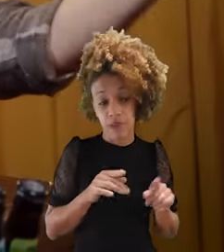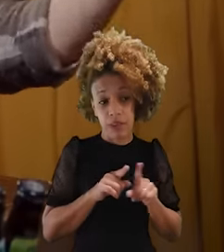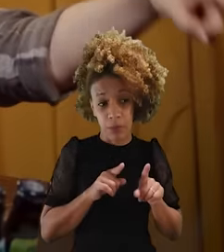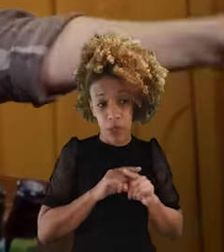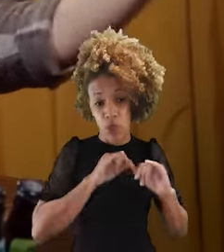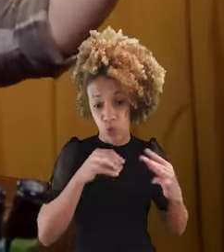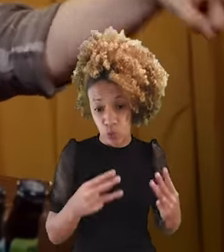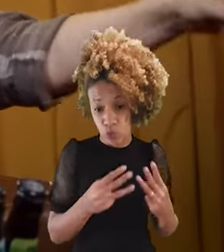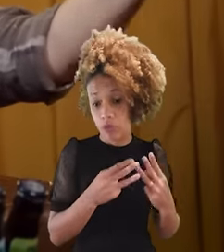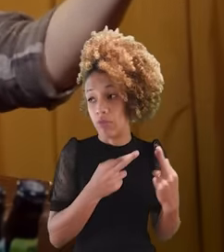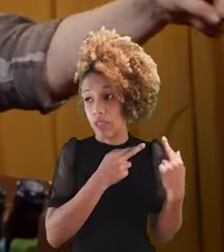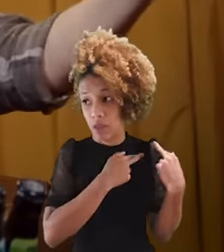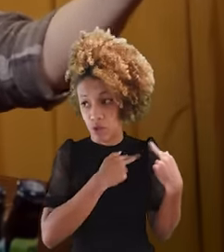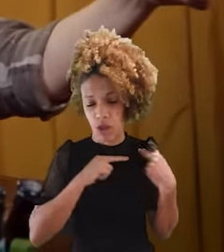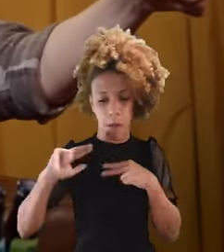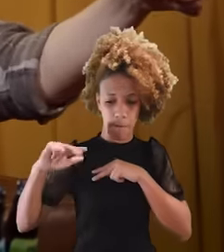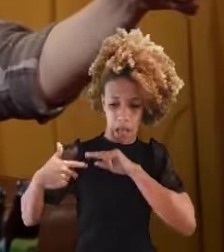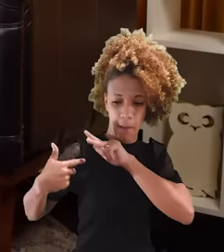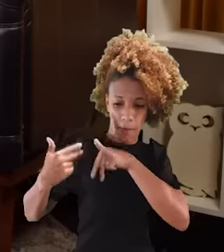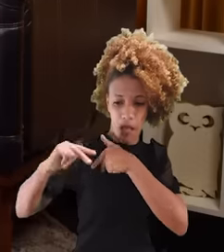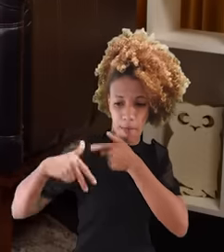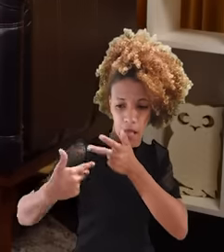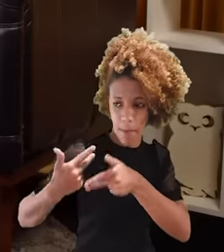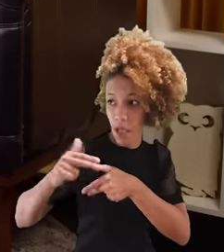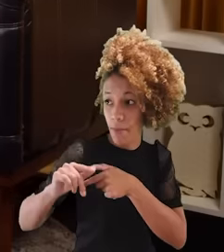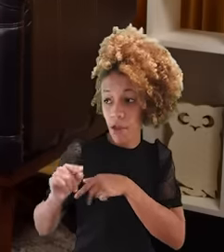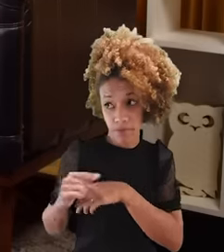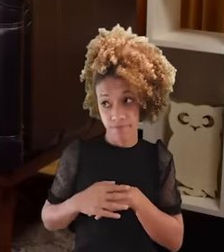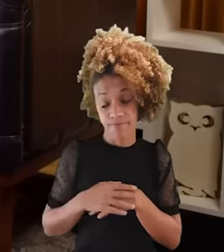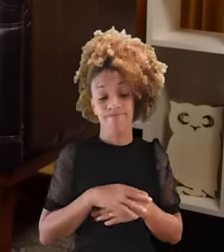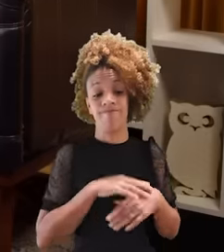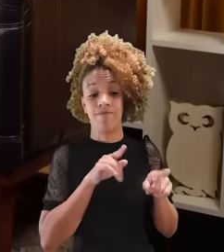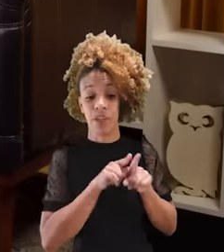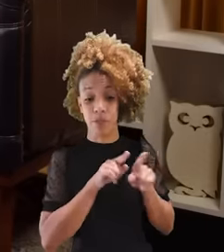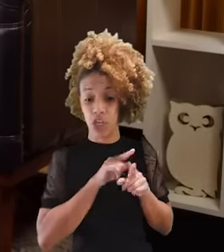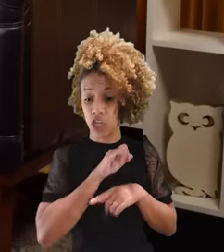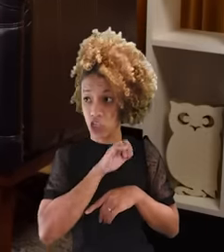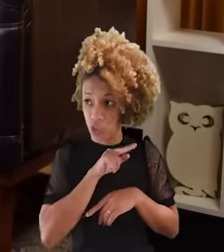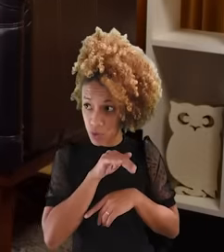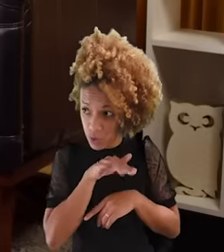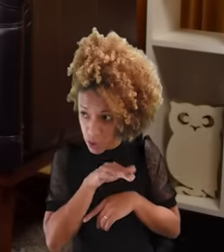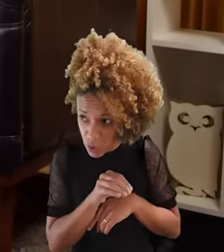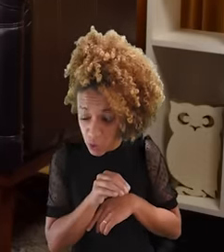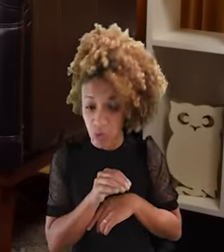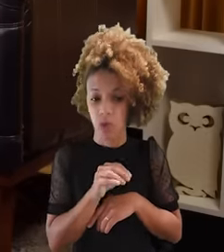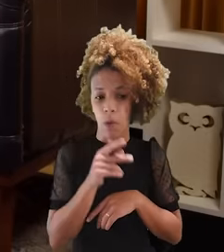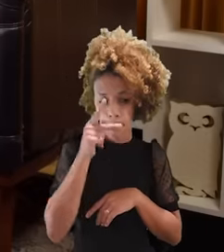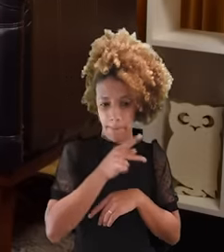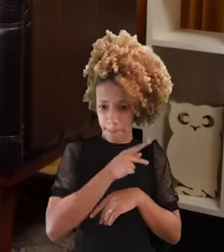responsáveis pelo genocídio Israel a gente teve o Genuino que é um grande parceiro dele representa